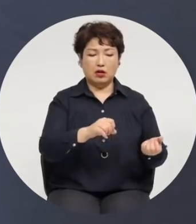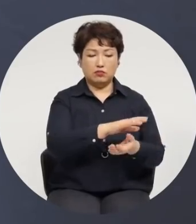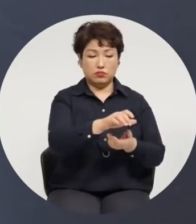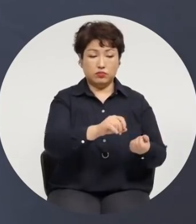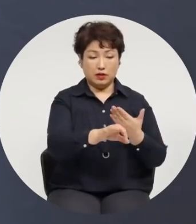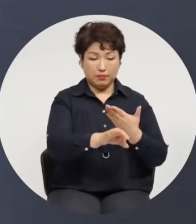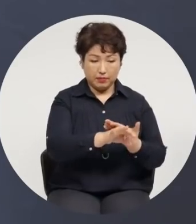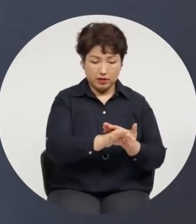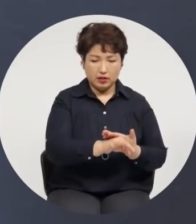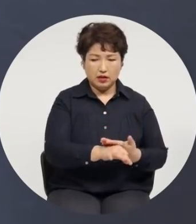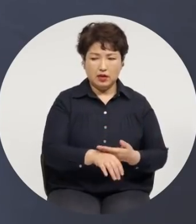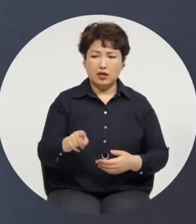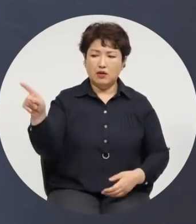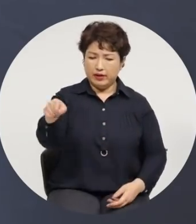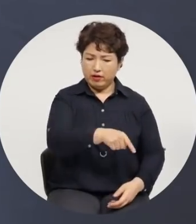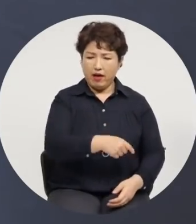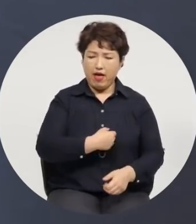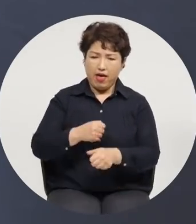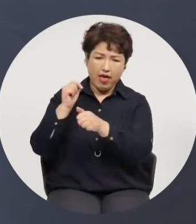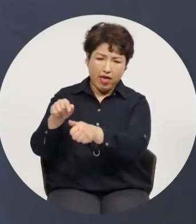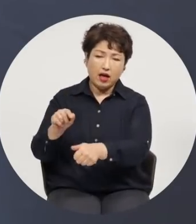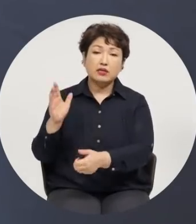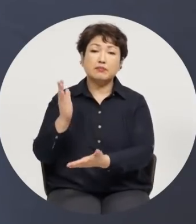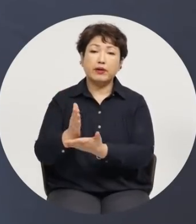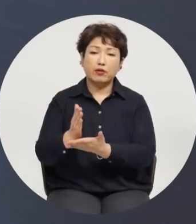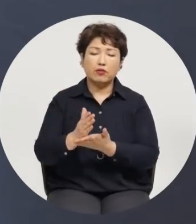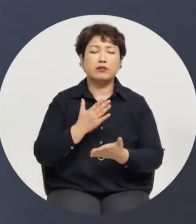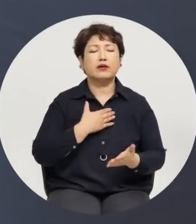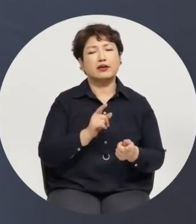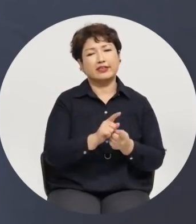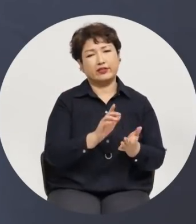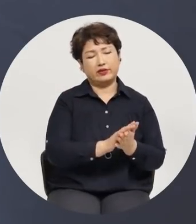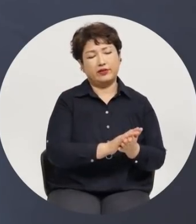잔소리하지 말고 엄마가 치워야 해요